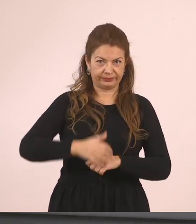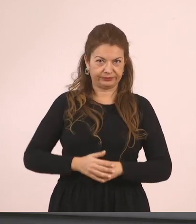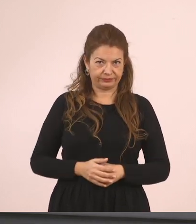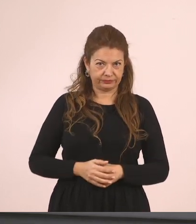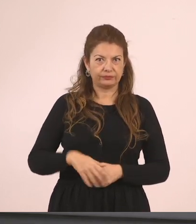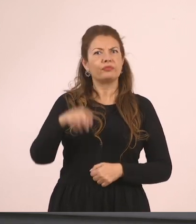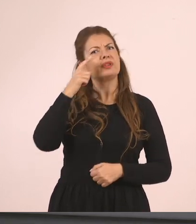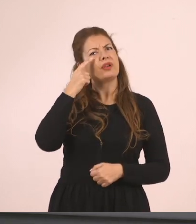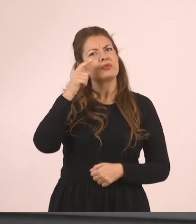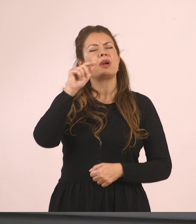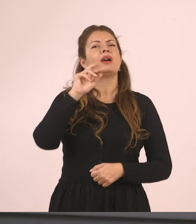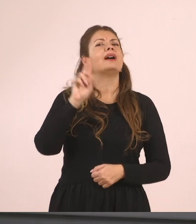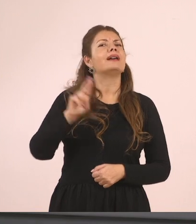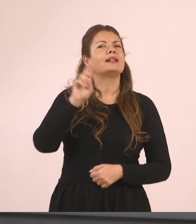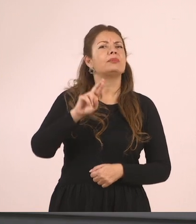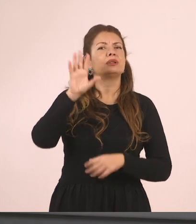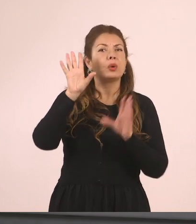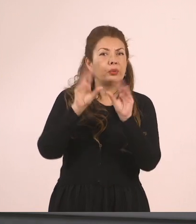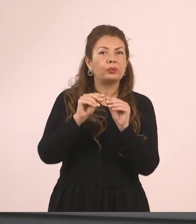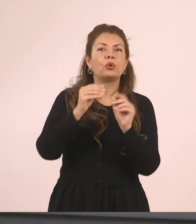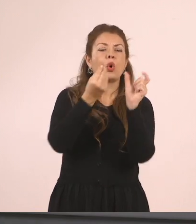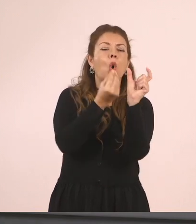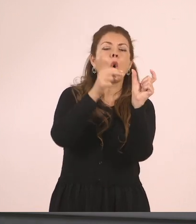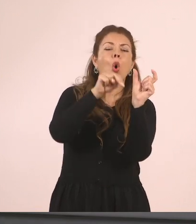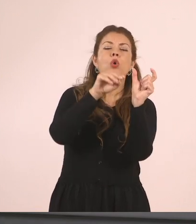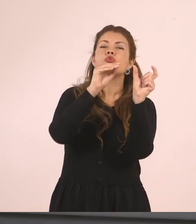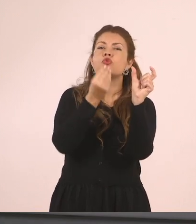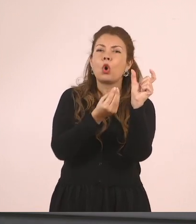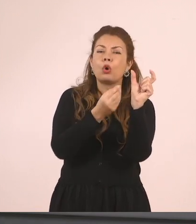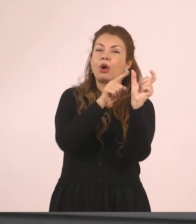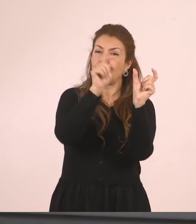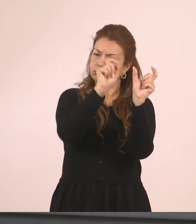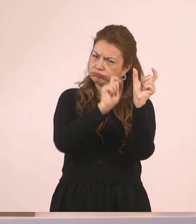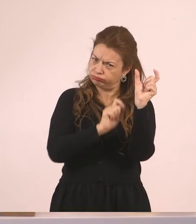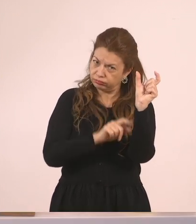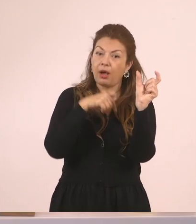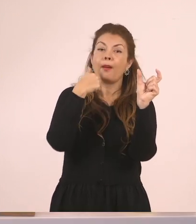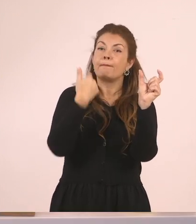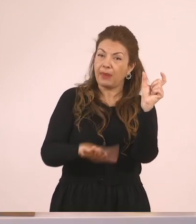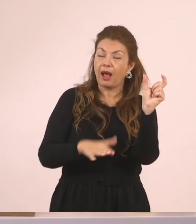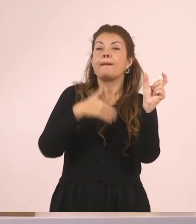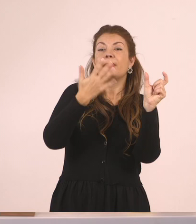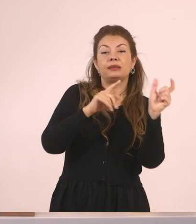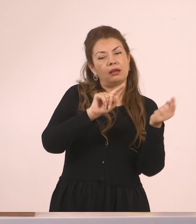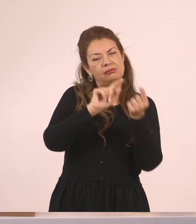Είναι να φτιάξουμε τέτοια ρήματα. Θα γράψουμε κάποιες λεξούλες στον πίνακα και από αυτές τις λέξεις θα φτιάξουμε ρηματάκια σε -ώνω.